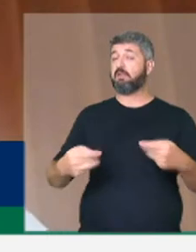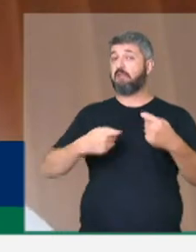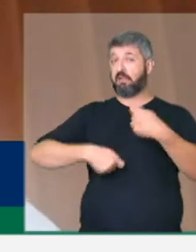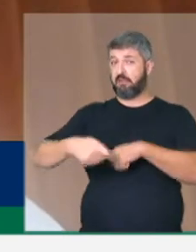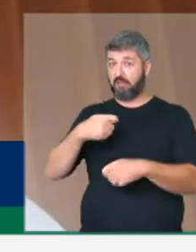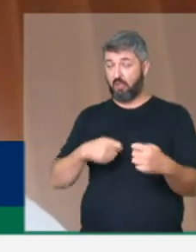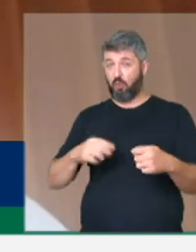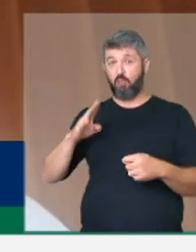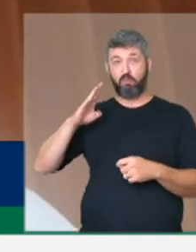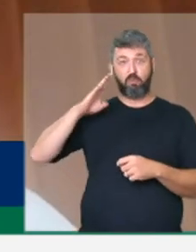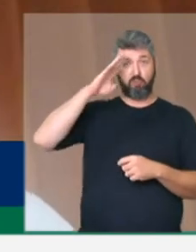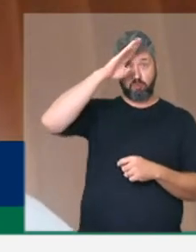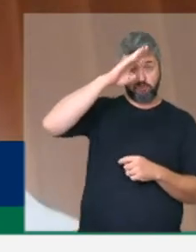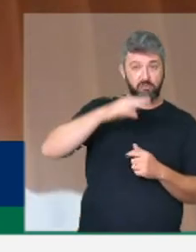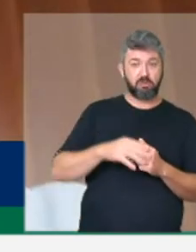É DA NOITE PARA O DIA. É ALGO ASSIM DE UMA VIOLÊNCIA